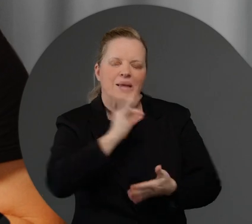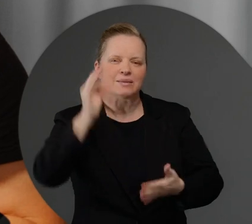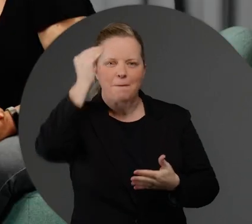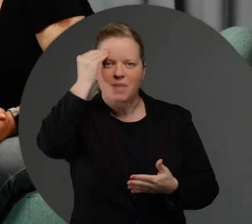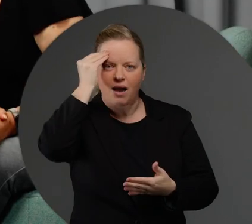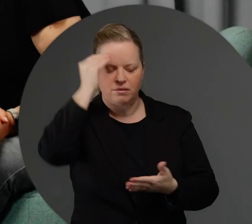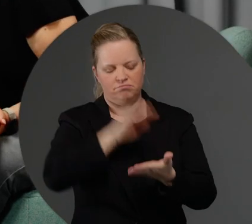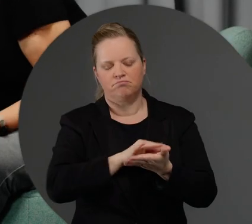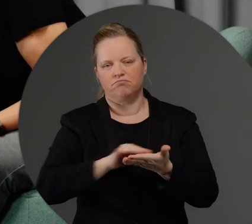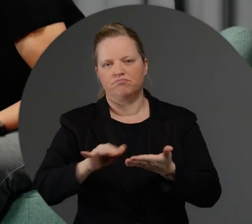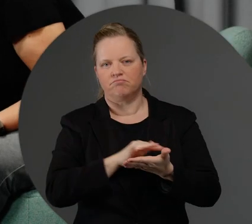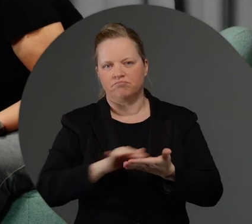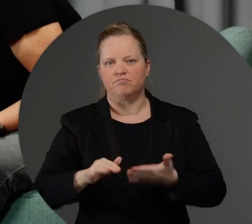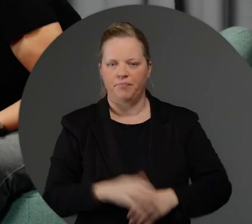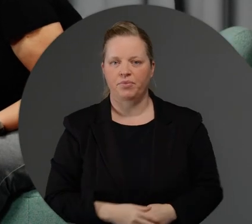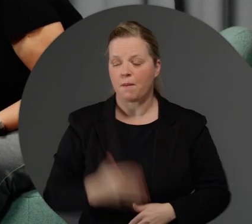Okay. Gibt es noch was anderes, was du herzeigen